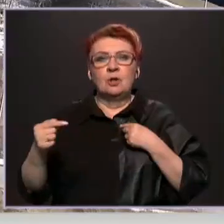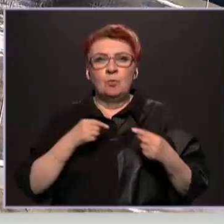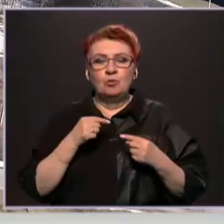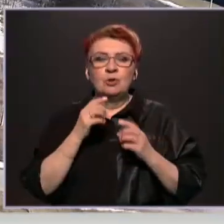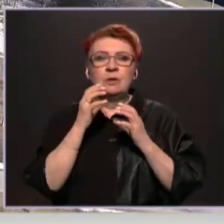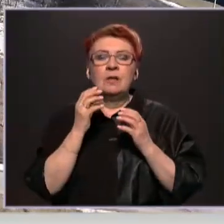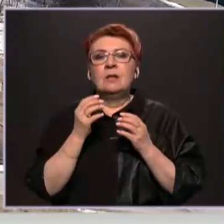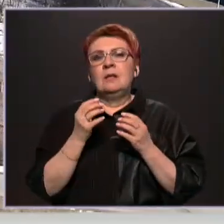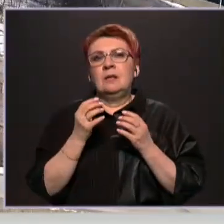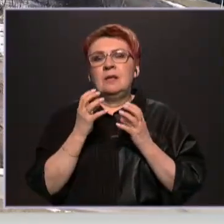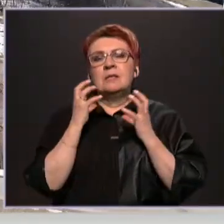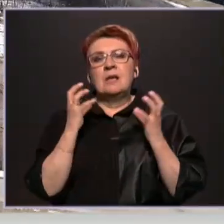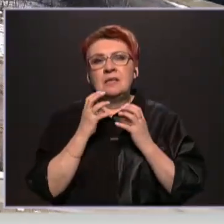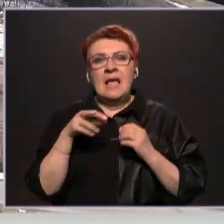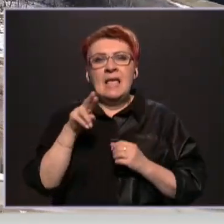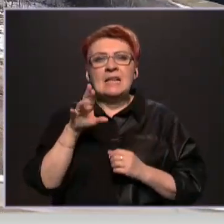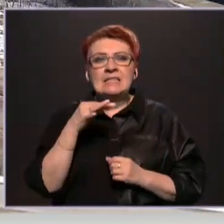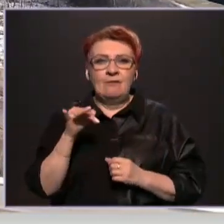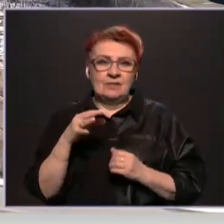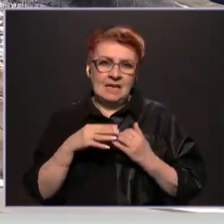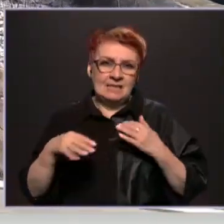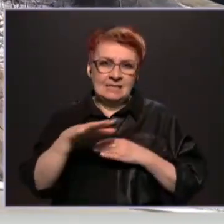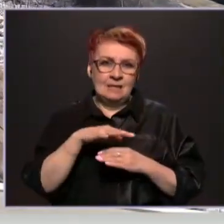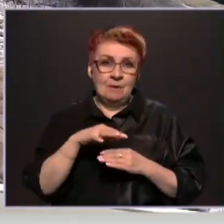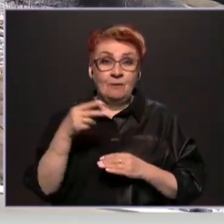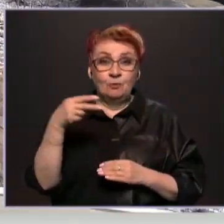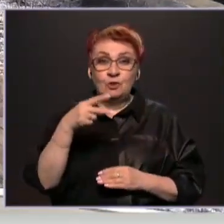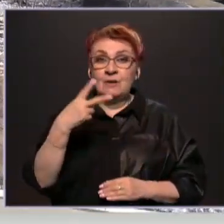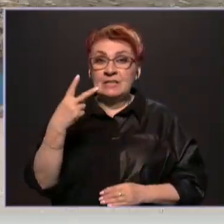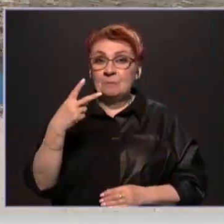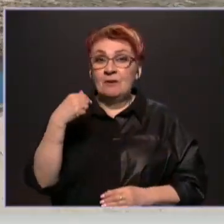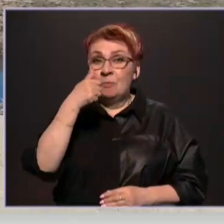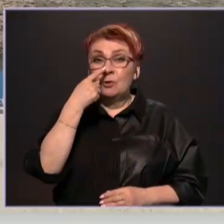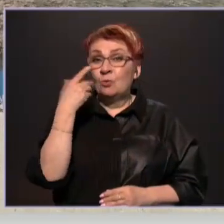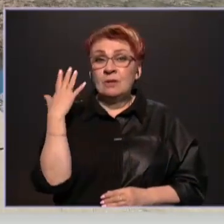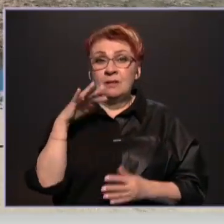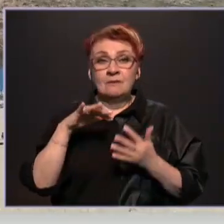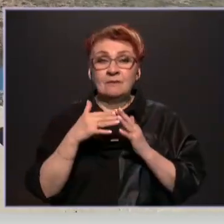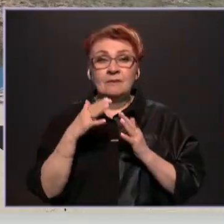сохраняется на Ярославской земле совсем недавно в 2021 году в деревне вахрамейка